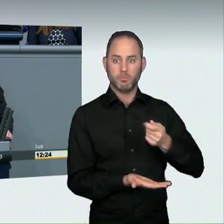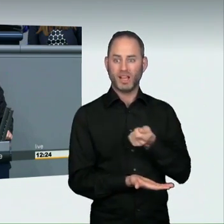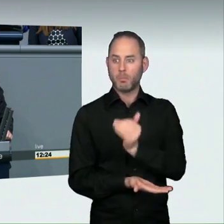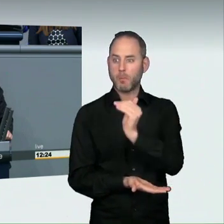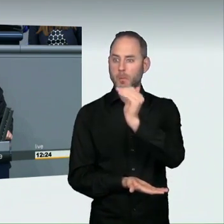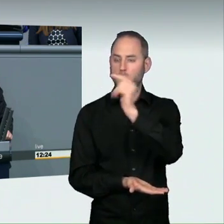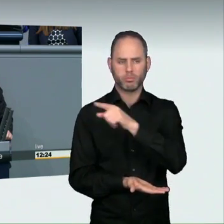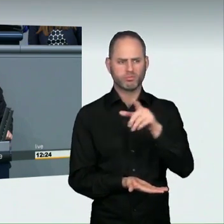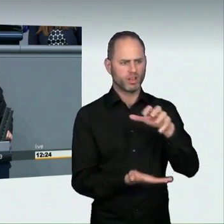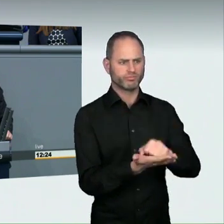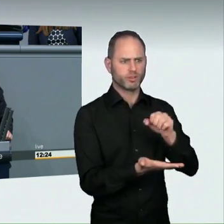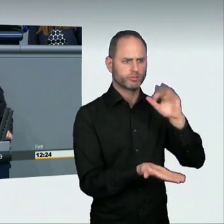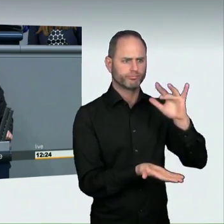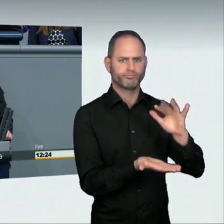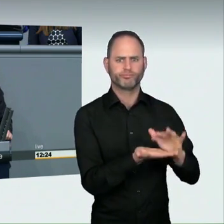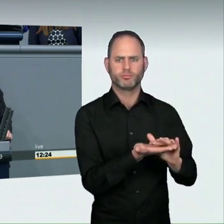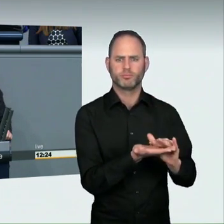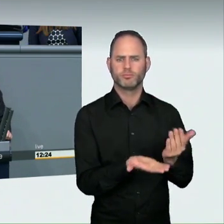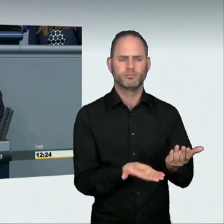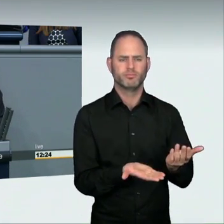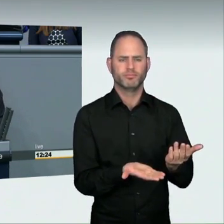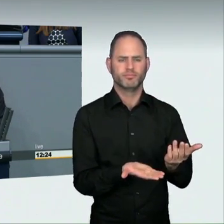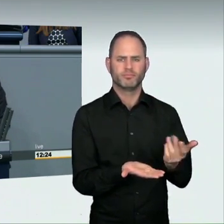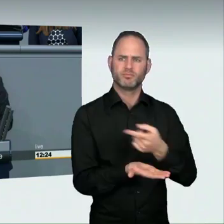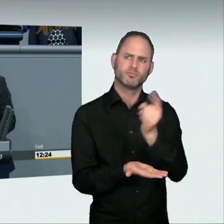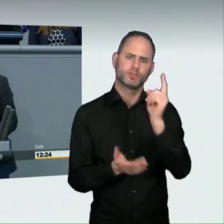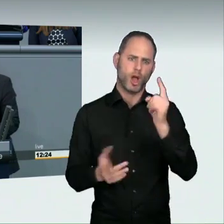(Applaus)